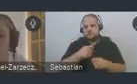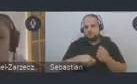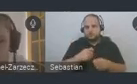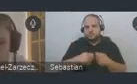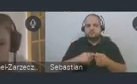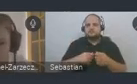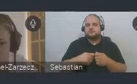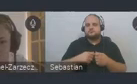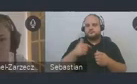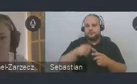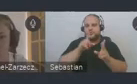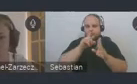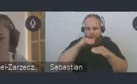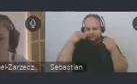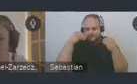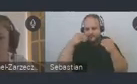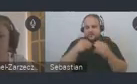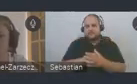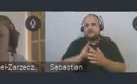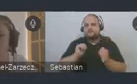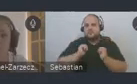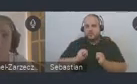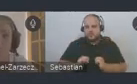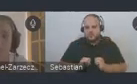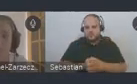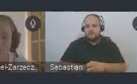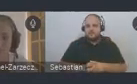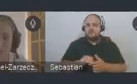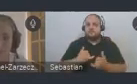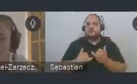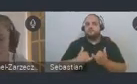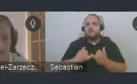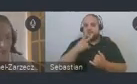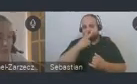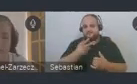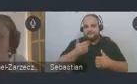I trzeba to zrobić z uśmiechem i ze spokojem. Bo jeżeli pokażemy zniecierpliwienie,